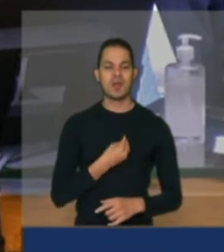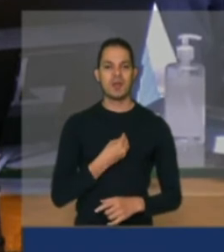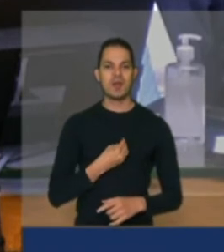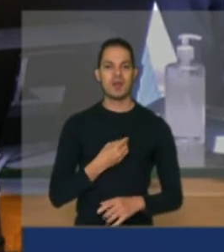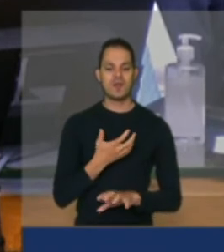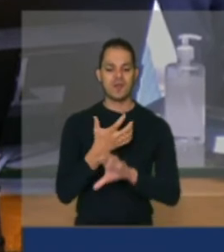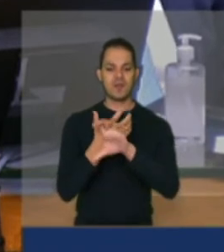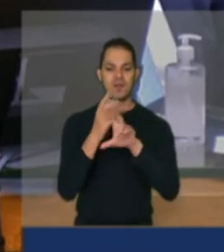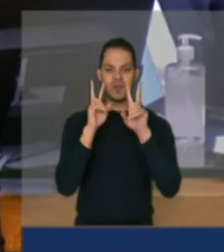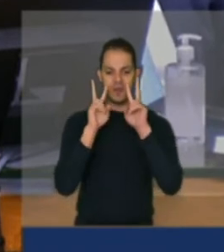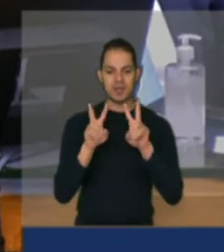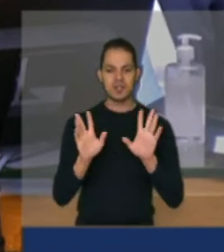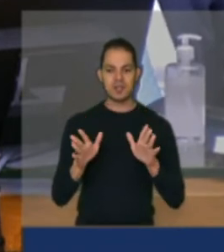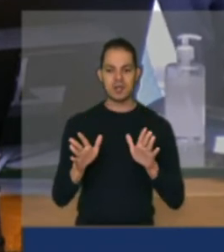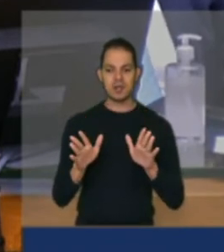AQUI HÁ POUCO. ESTAMOS COM UM PROBLEMA PEQUENO TÉCNICO, A